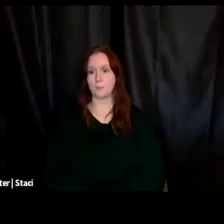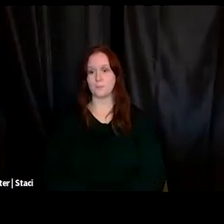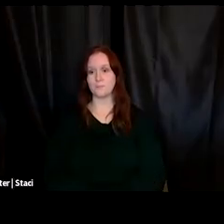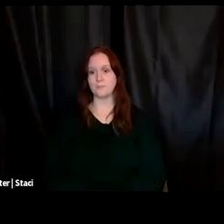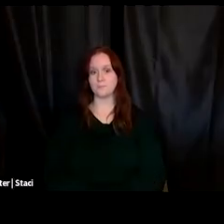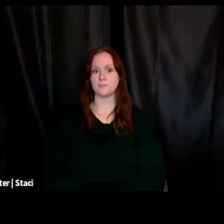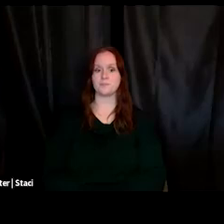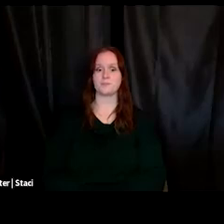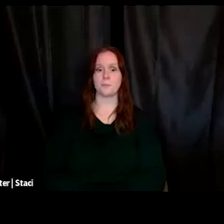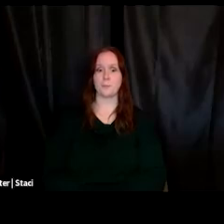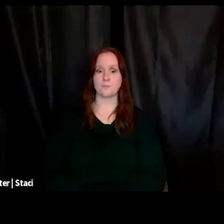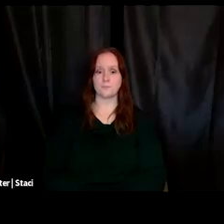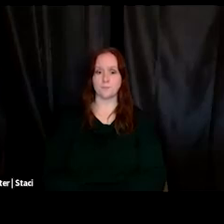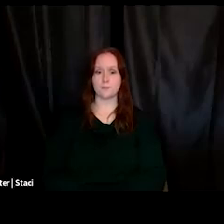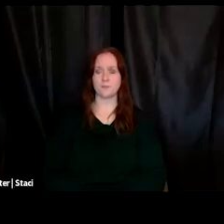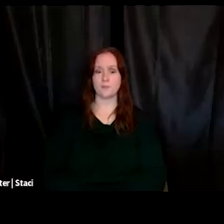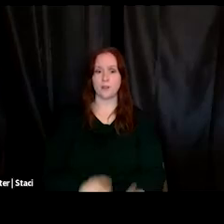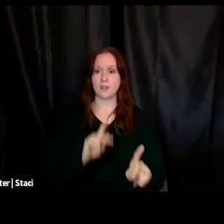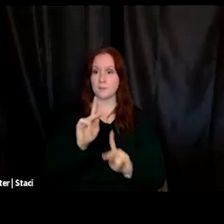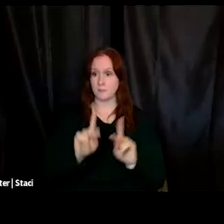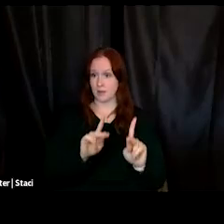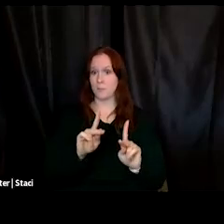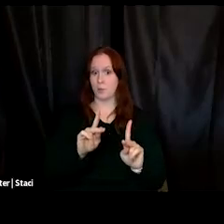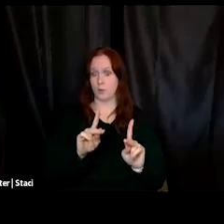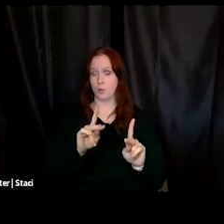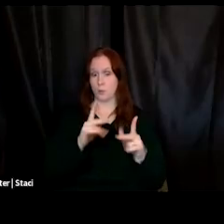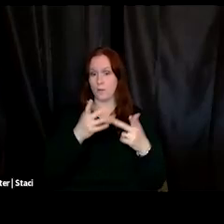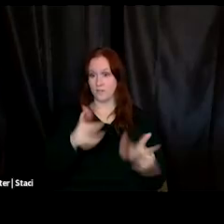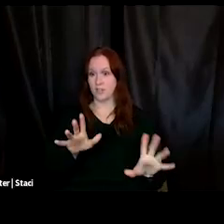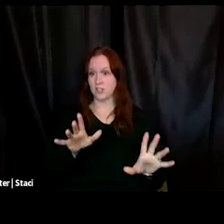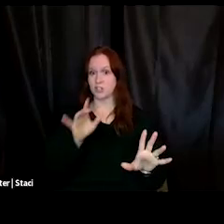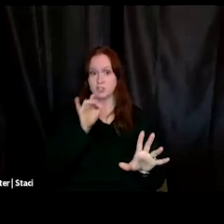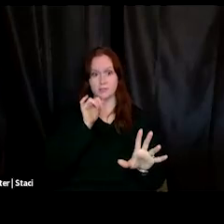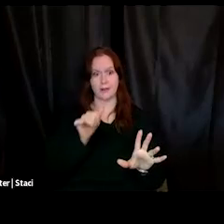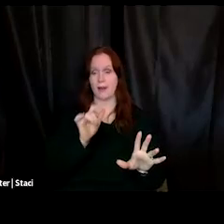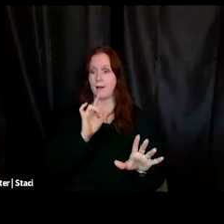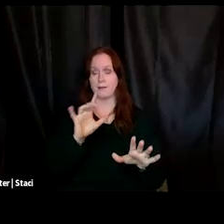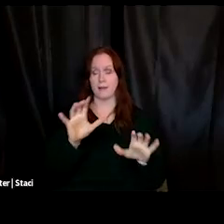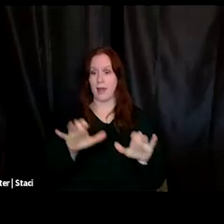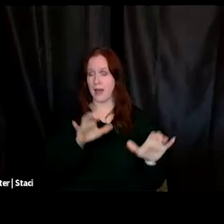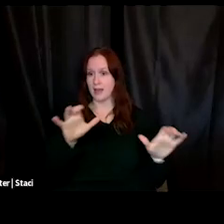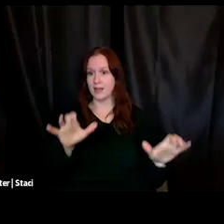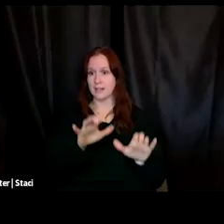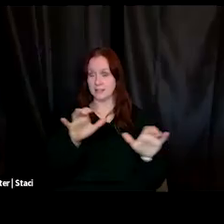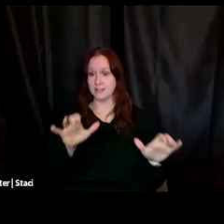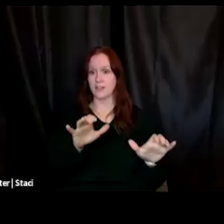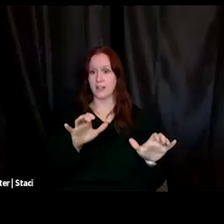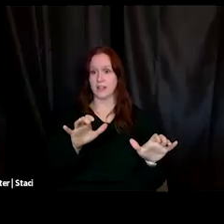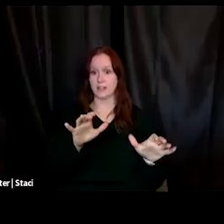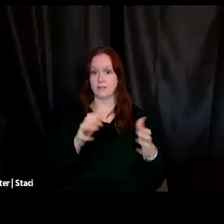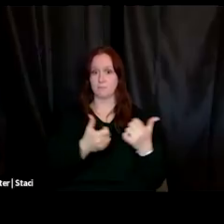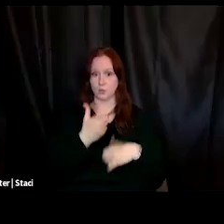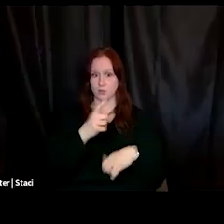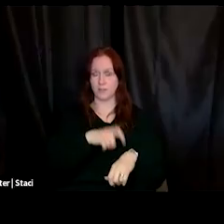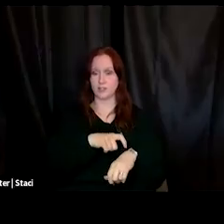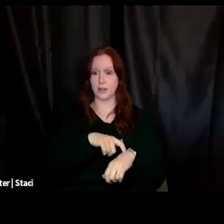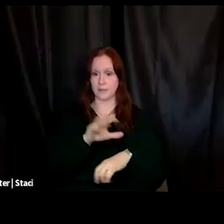en el SAMHSA SOAR TA Center, confiaría en la fuente de la SSA y esperaría